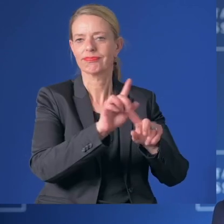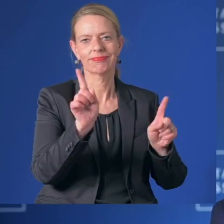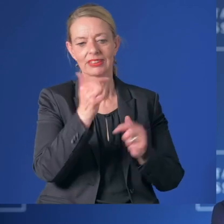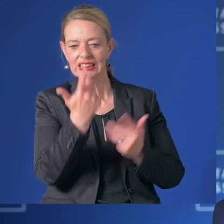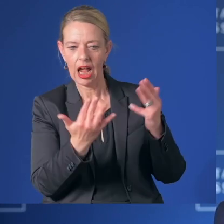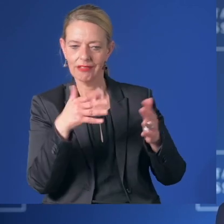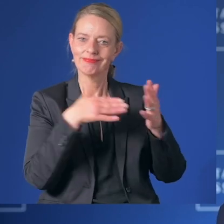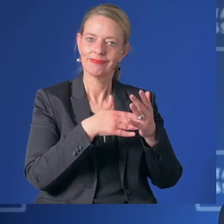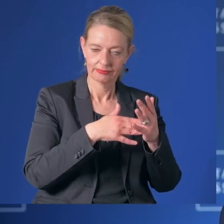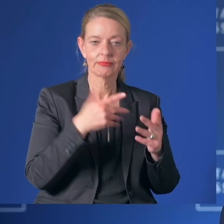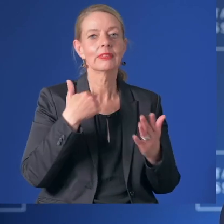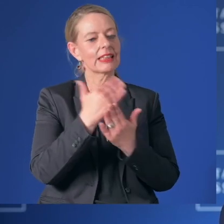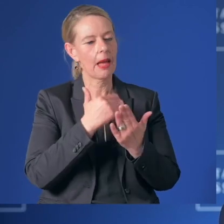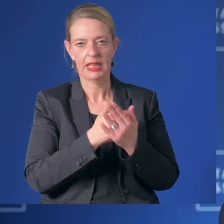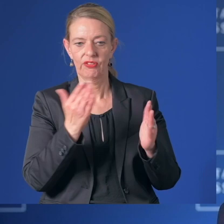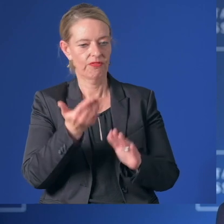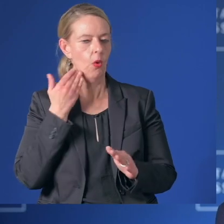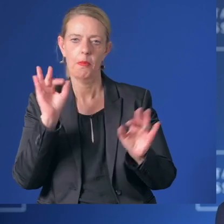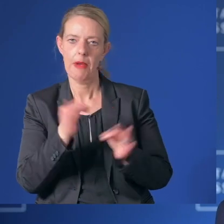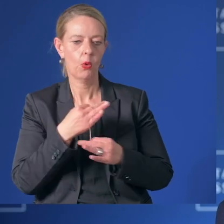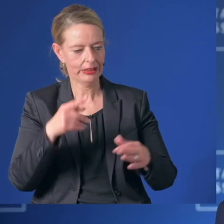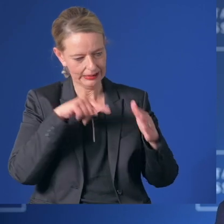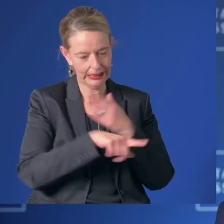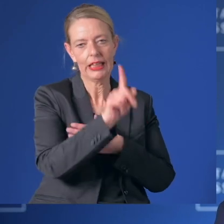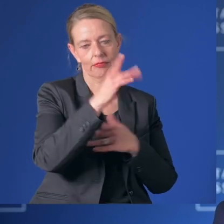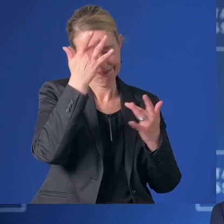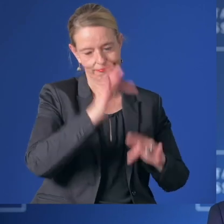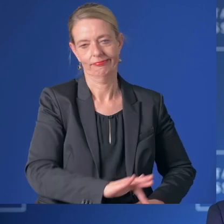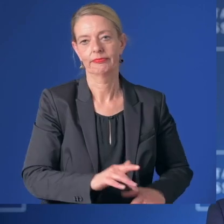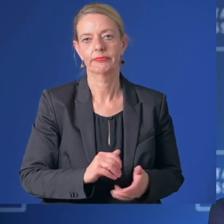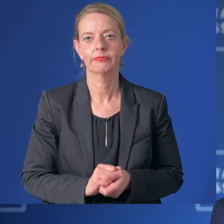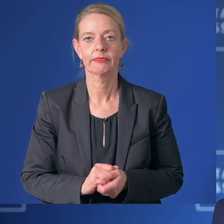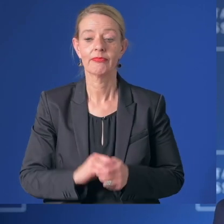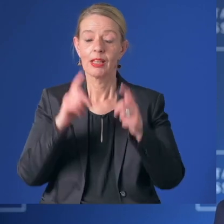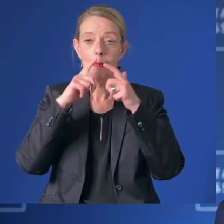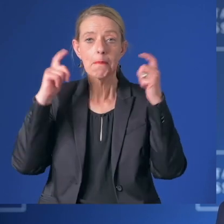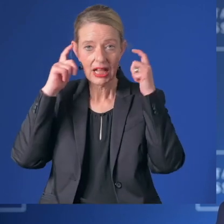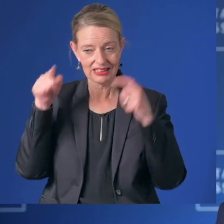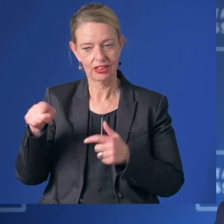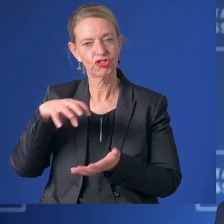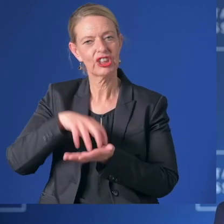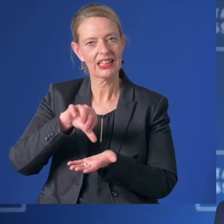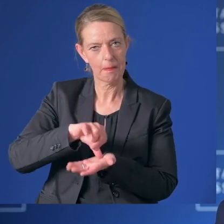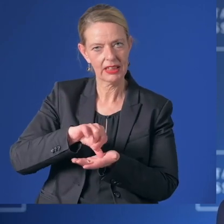vorherige Terminvereinbarung, Geschäfte geöffnet werden können. Die Maskenpflicht in der Innenstadt und in Teilen